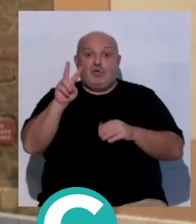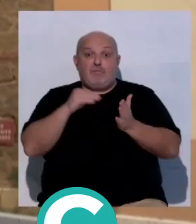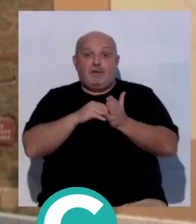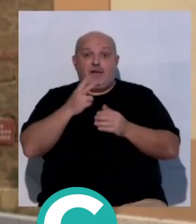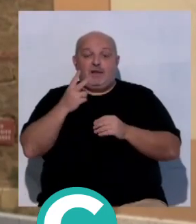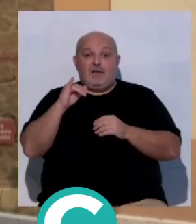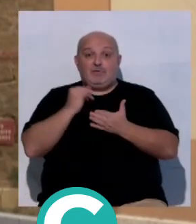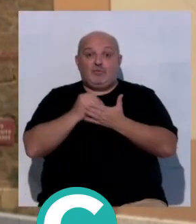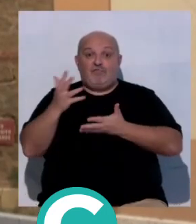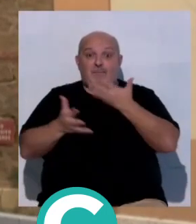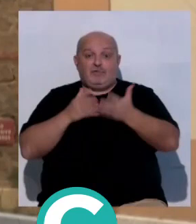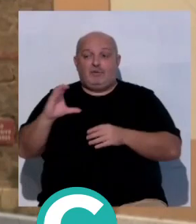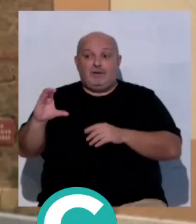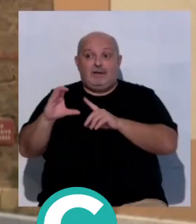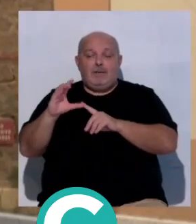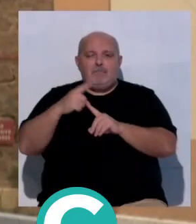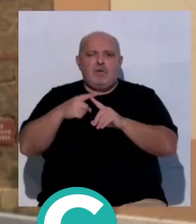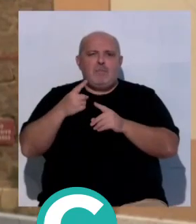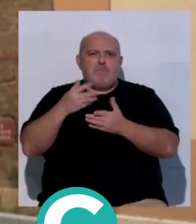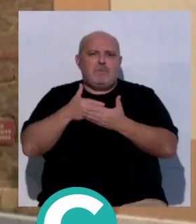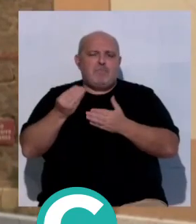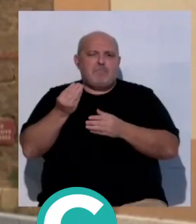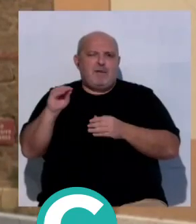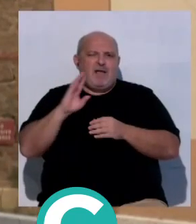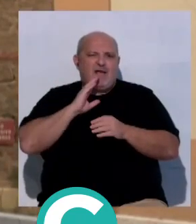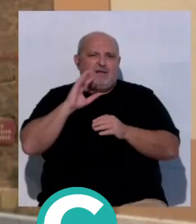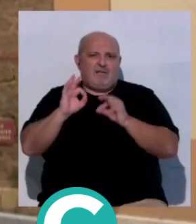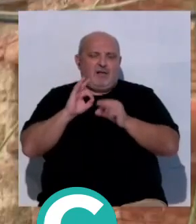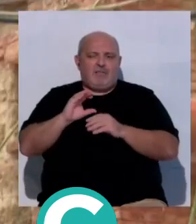ifef se sumarán a otro medio millón de euros de los que ya dispone el organismo autónomo